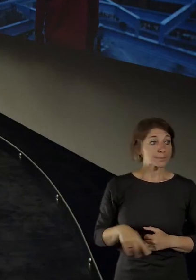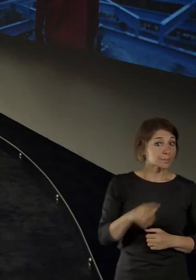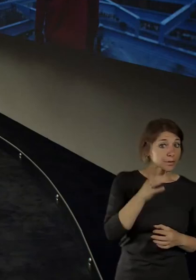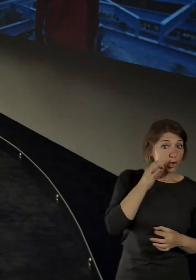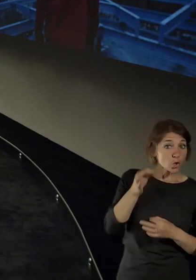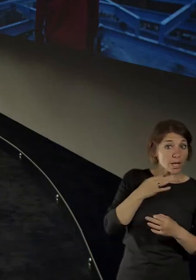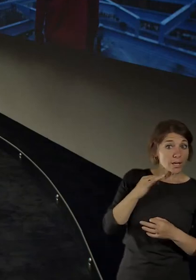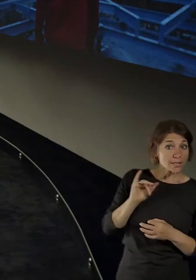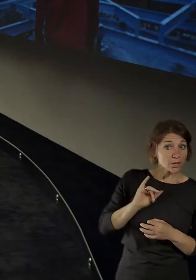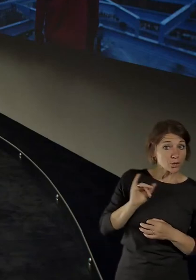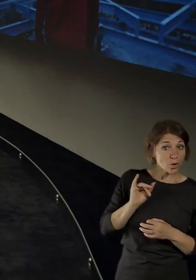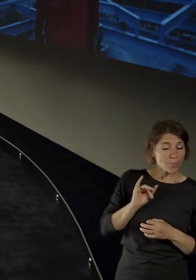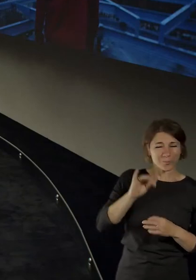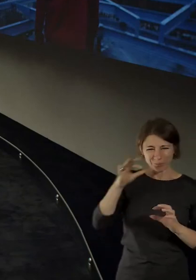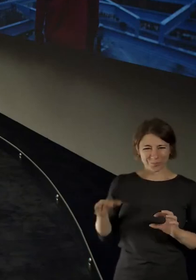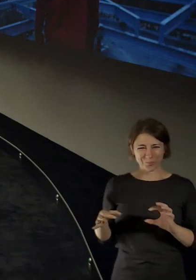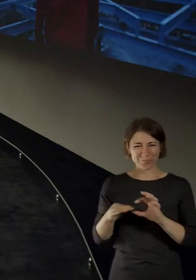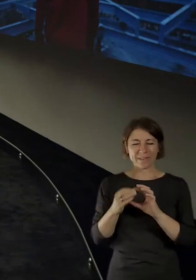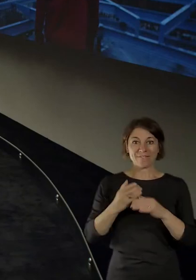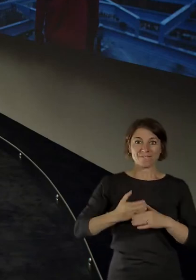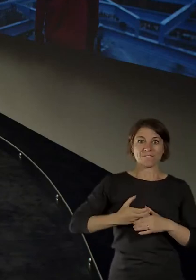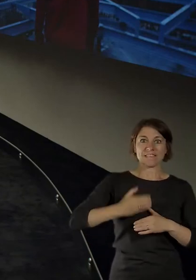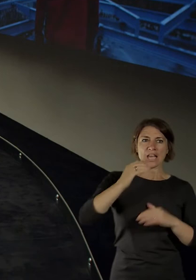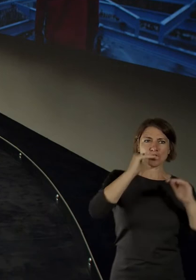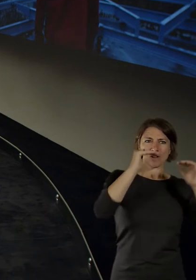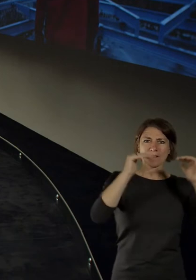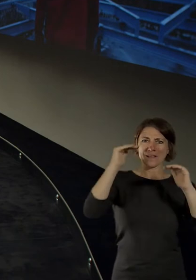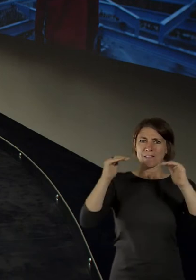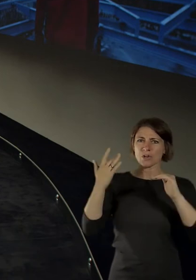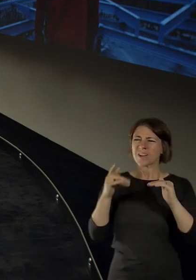Teď jsme navázali na hladinu věží. Tys zmiňoval energii. To znamená, že ty věže,